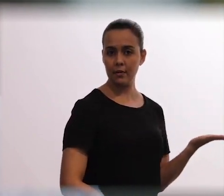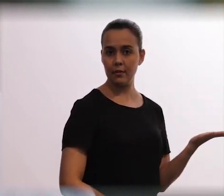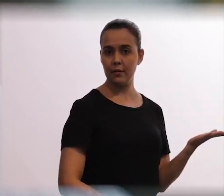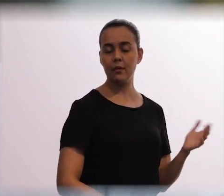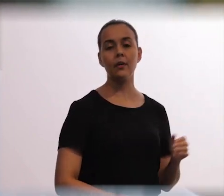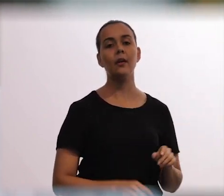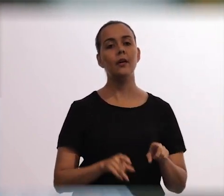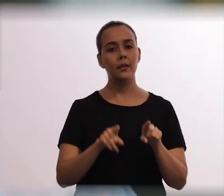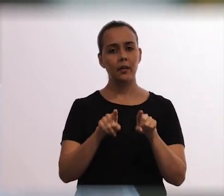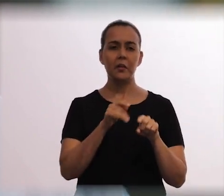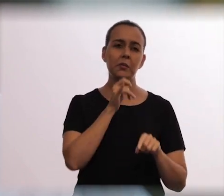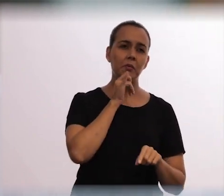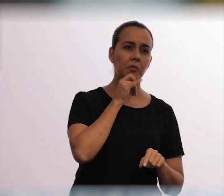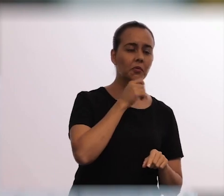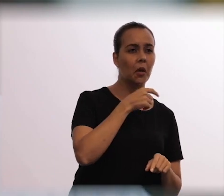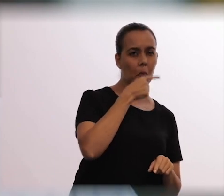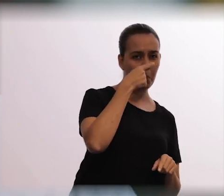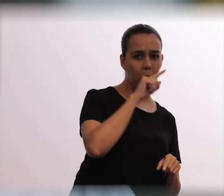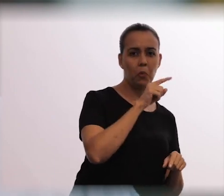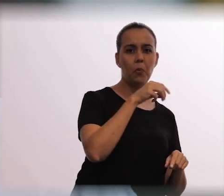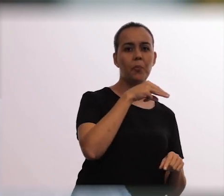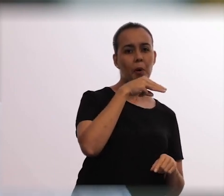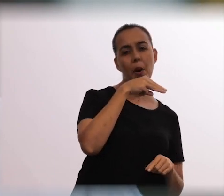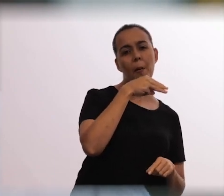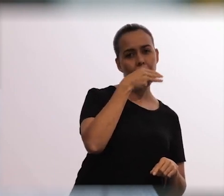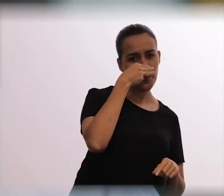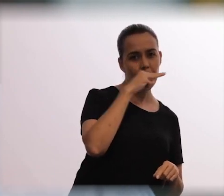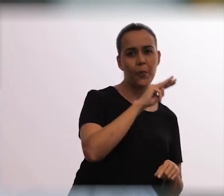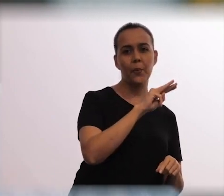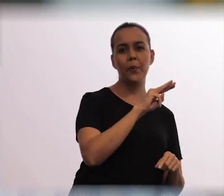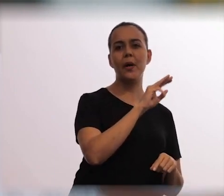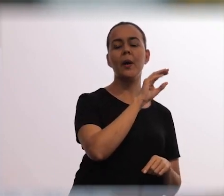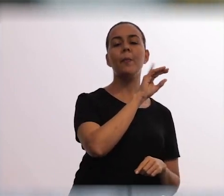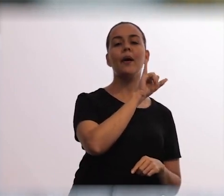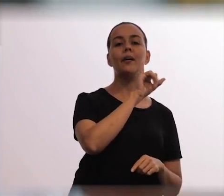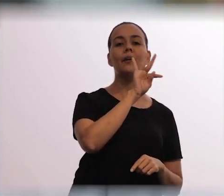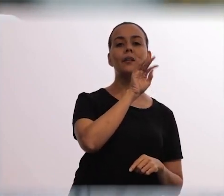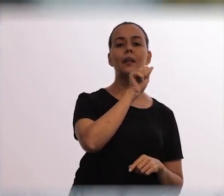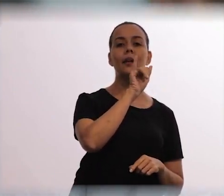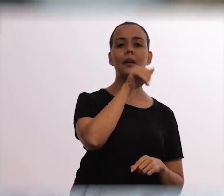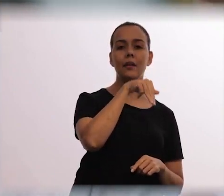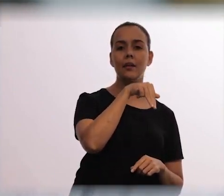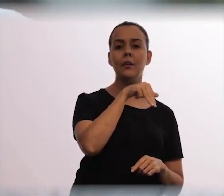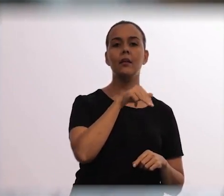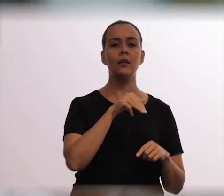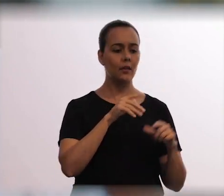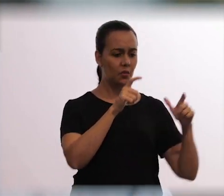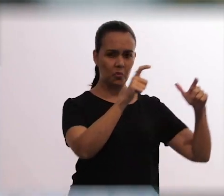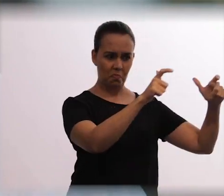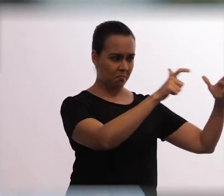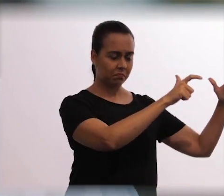O Morumbi, a Vila Olímpia, Moema, Itaim Bibi, esses bairros onde está realmente a elite paulistana,